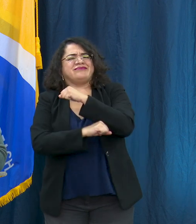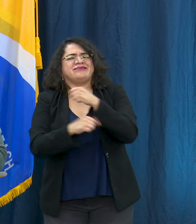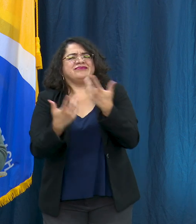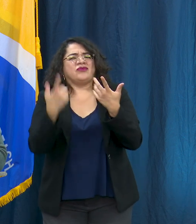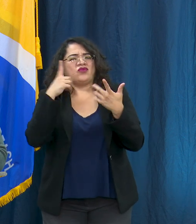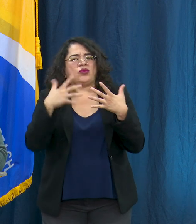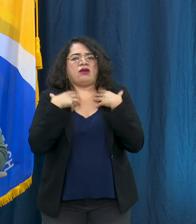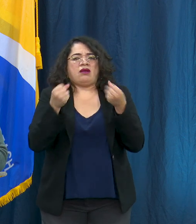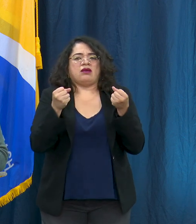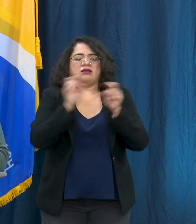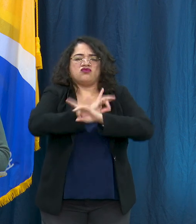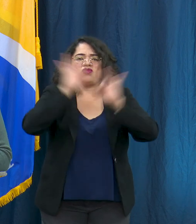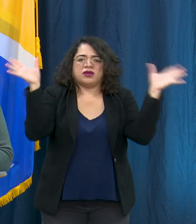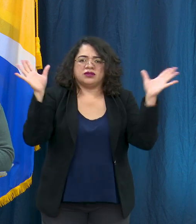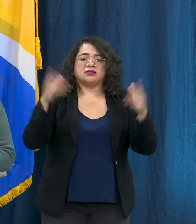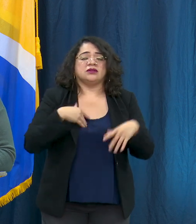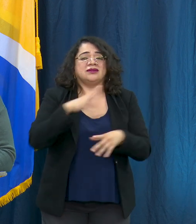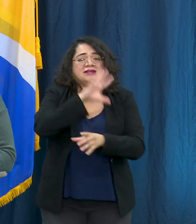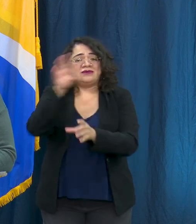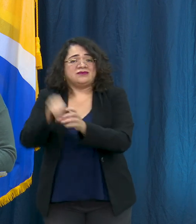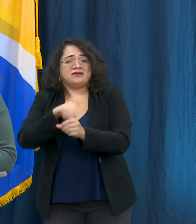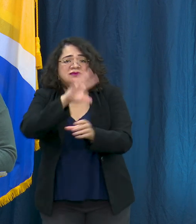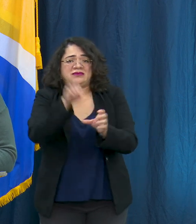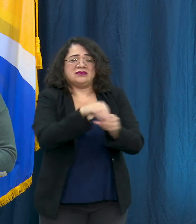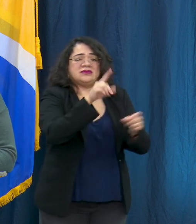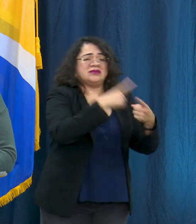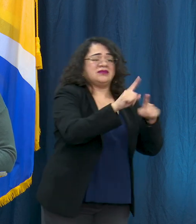participant in varias fotos de la comunidad para comprender los impact OHS